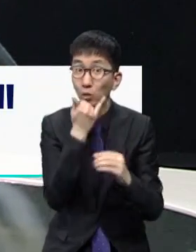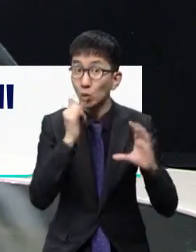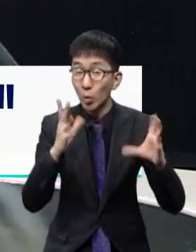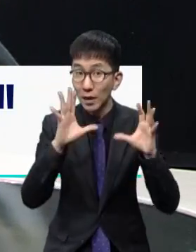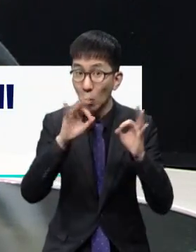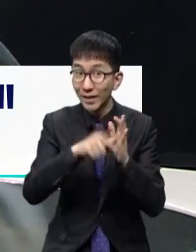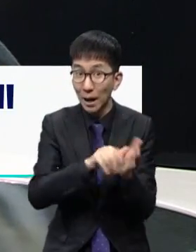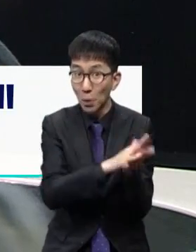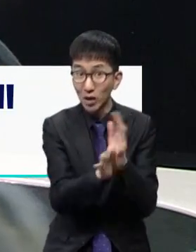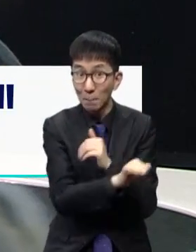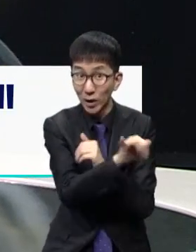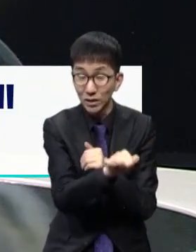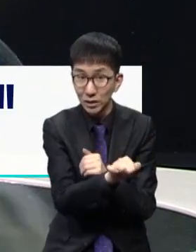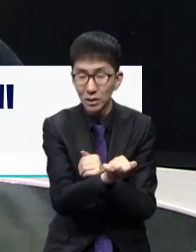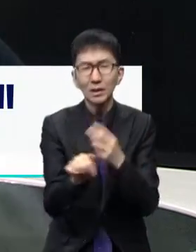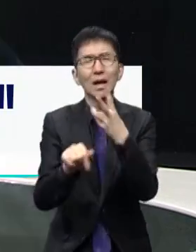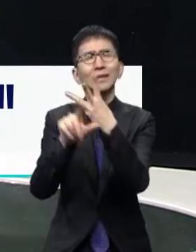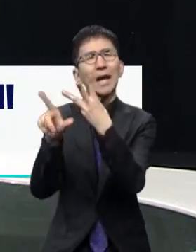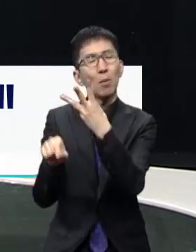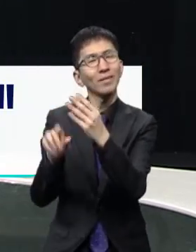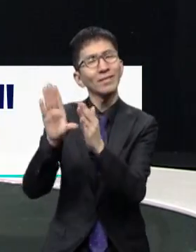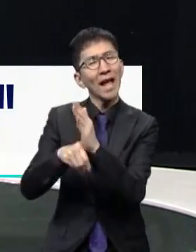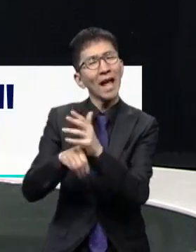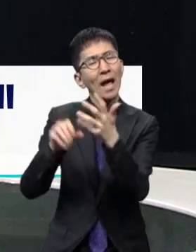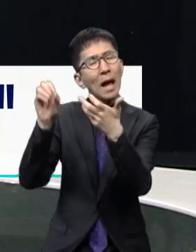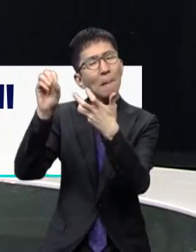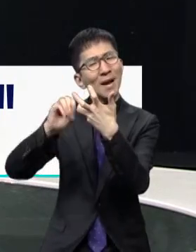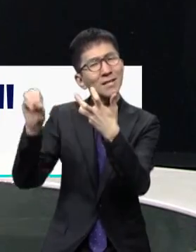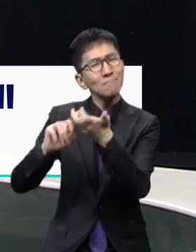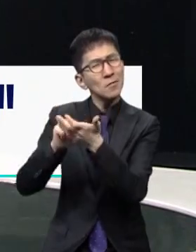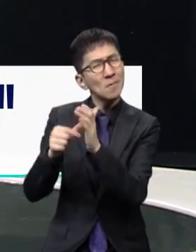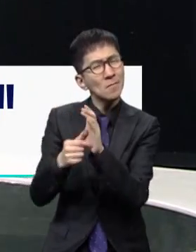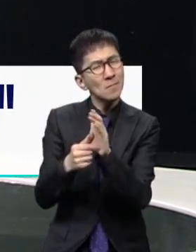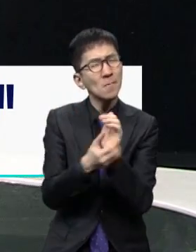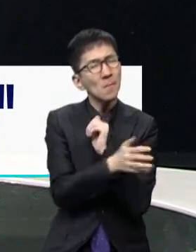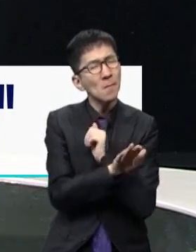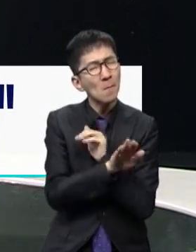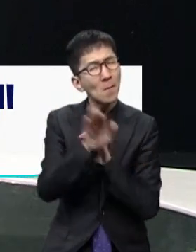달 초에는 80%까지 올라갈 걸로 전망했는데 화이자와 모더나 백신도 일부